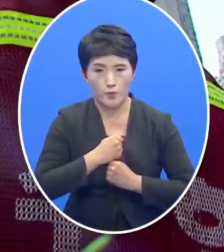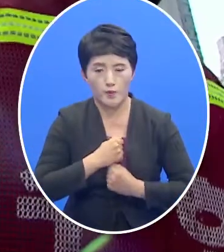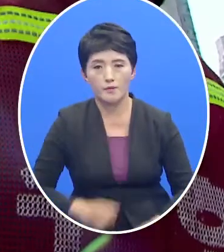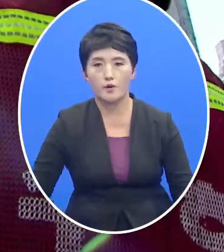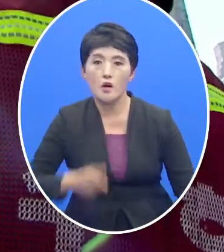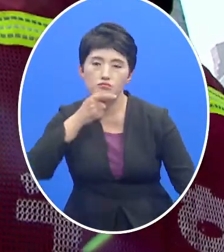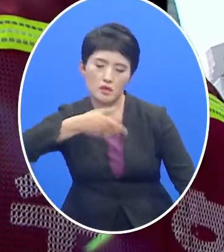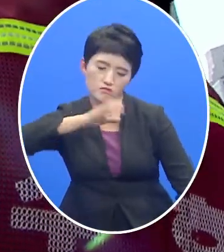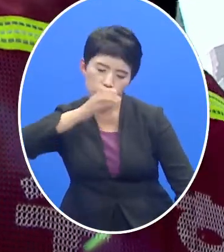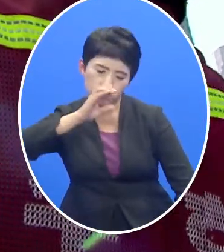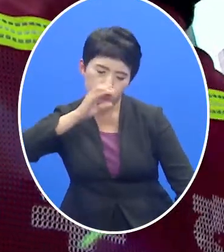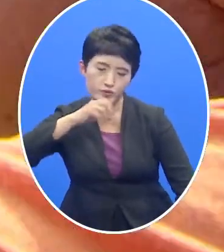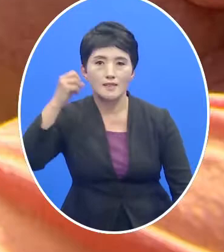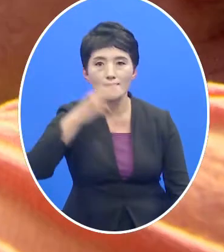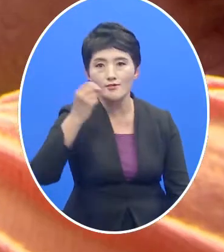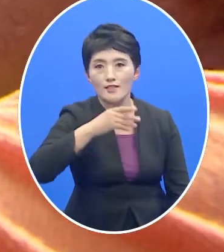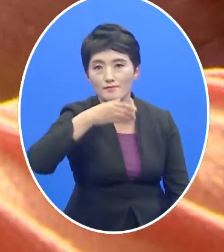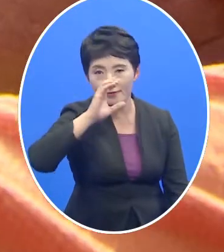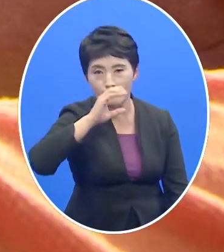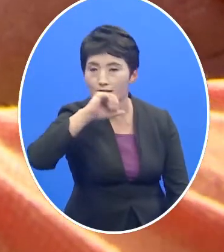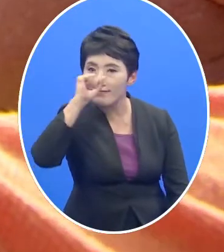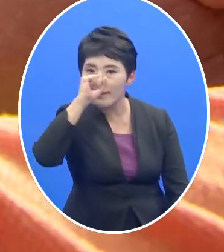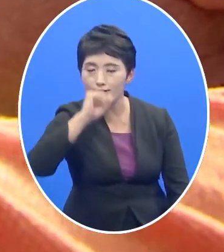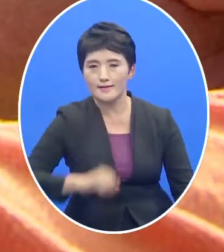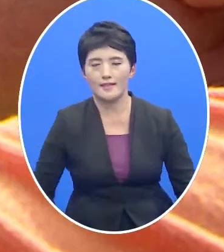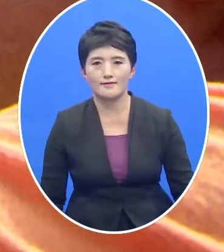물은 충분히 자주 마시는게 좋습니다